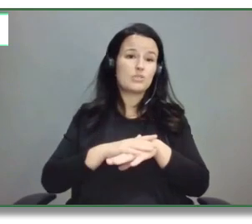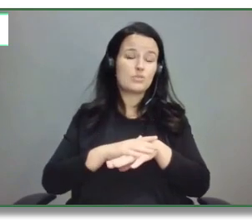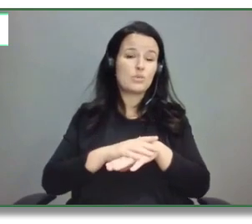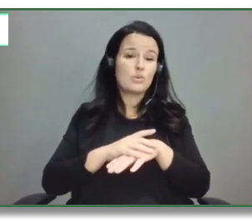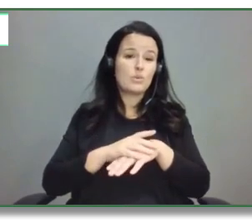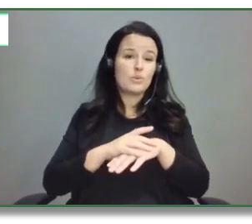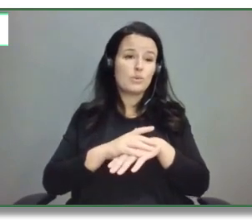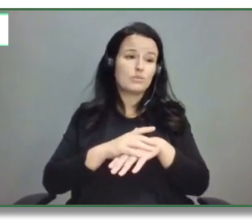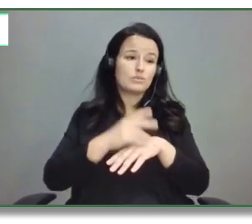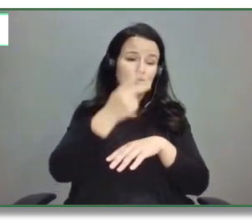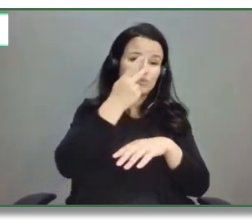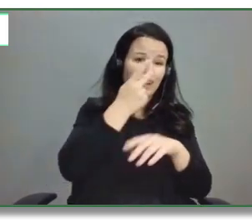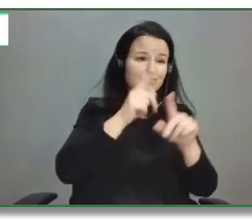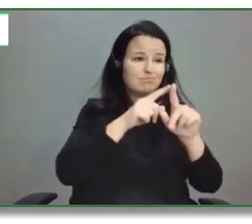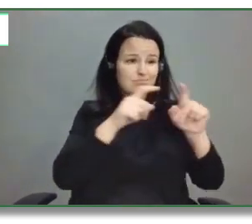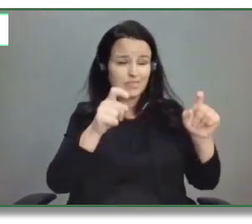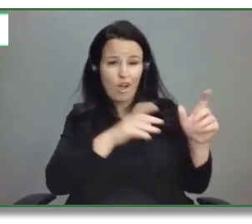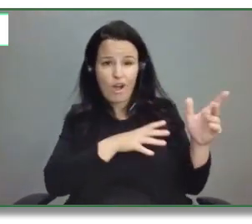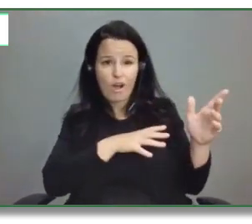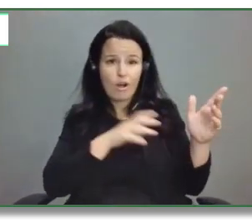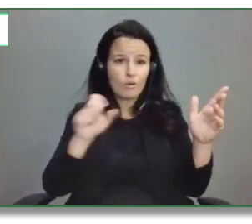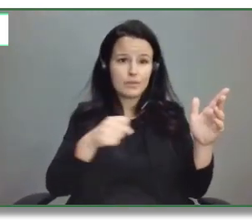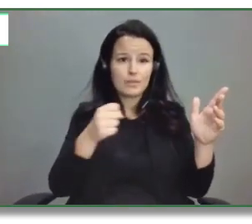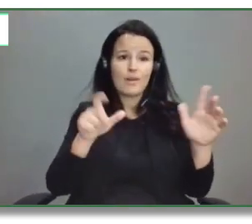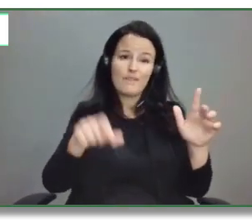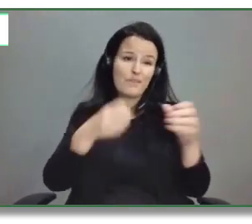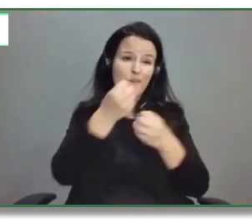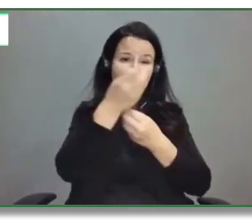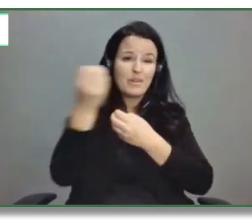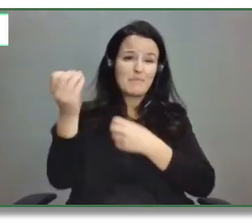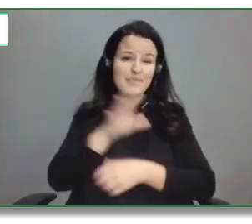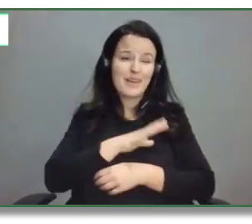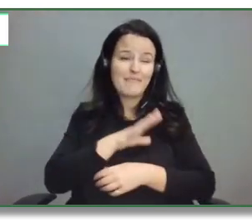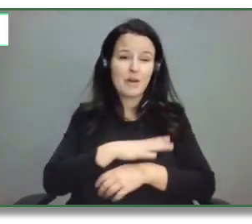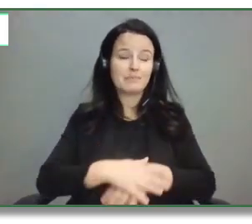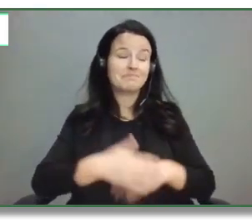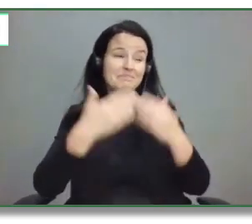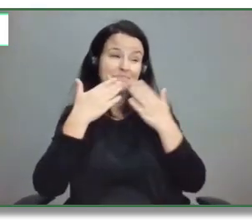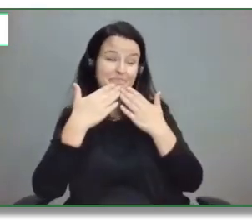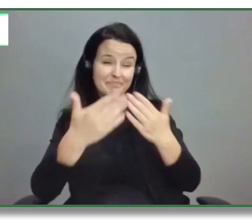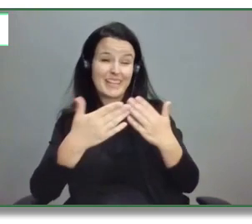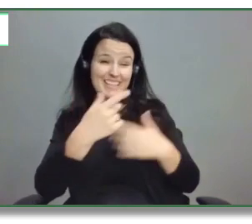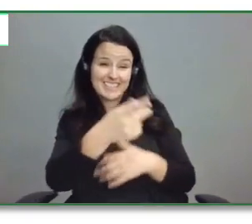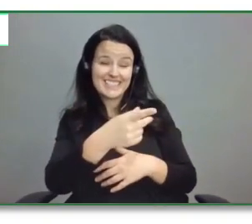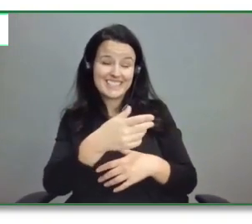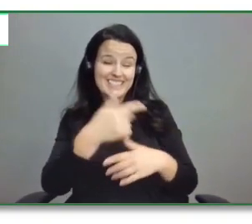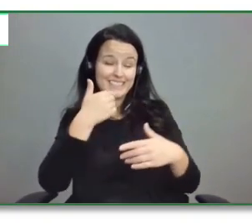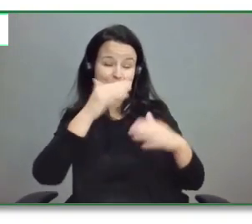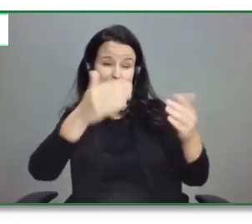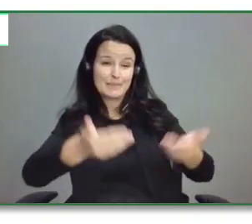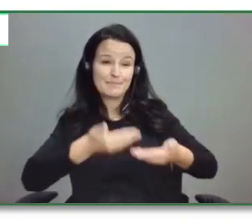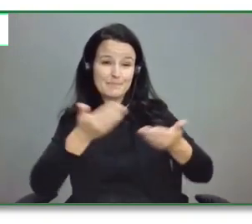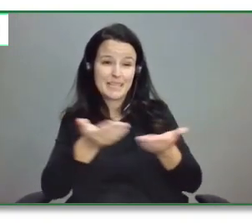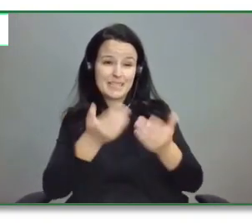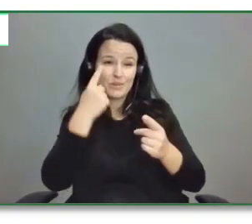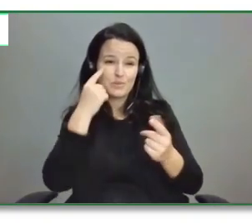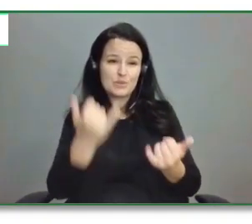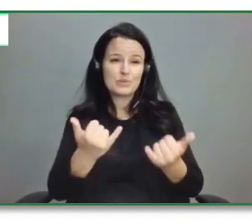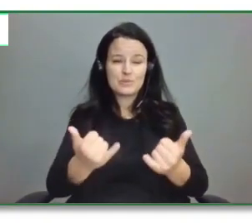prend des informations je remercie beaucoup de vous être joints à nous aujourd'hui on l'apprécie beaucoup merci beaucoup